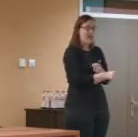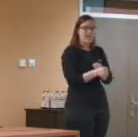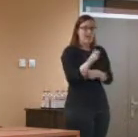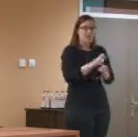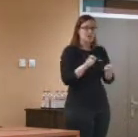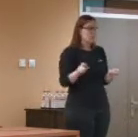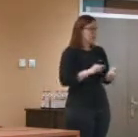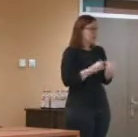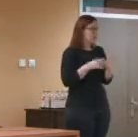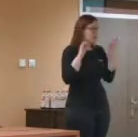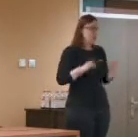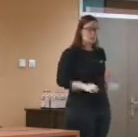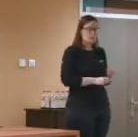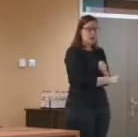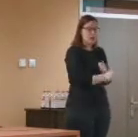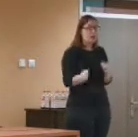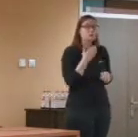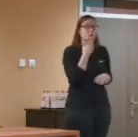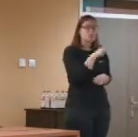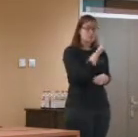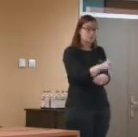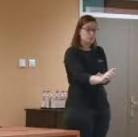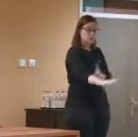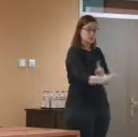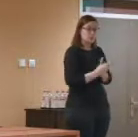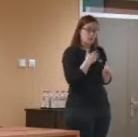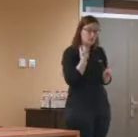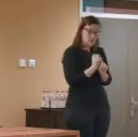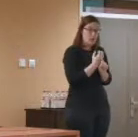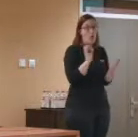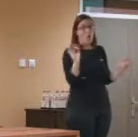después quién quería tener faena, quién quería subvenciones para la banda de música,